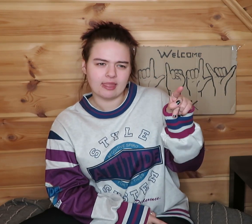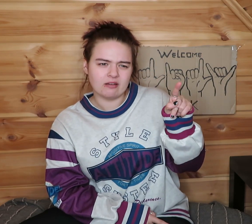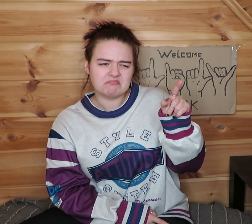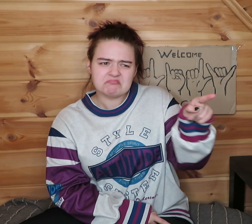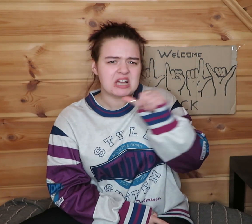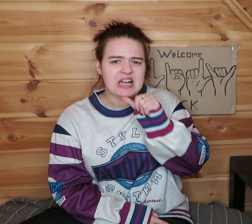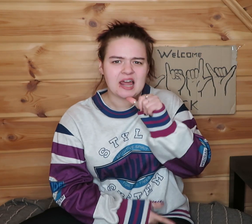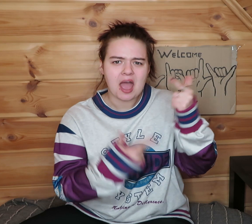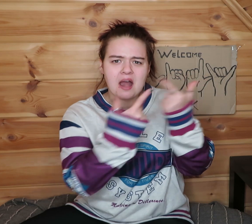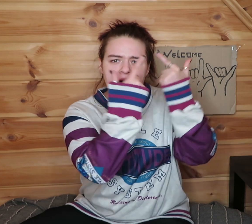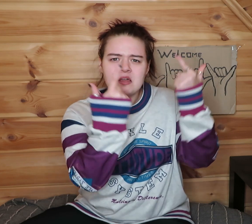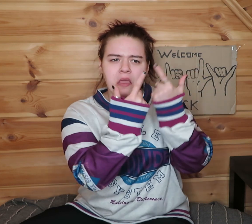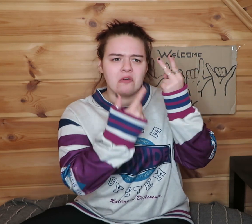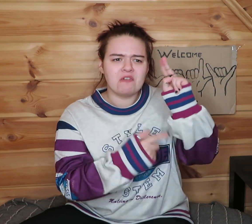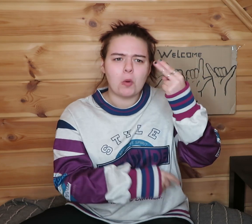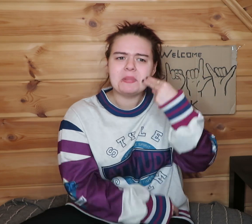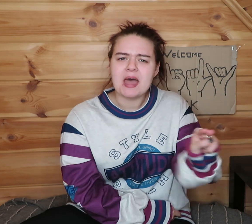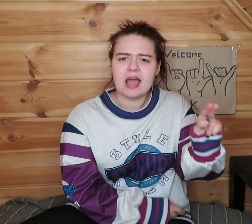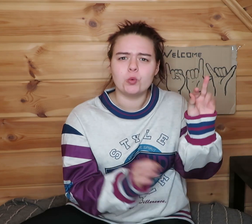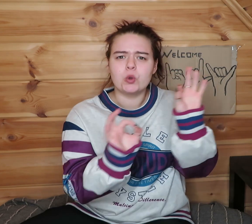Sie haben keine Erklärung gegeben warum sie Nein sagen...